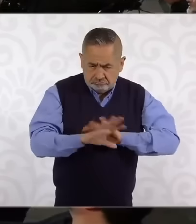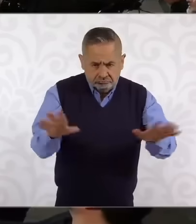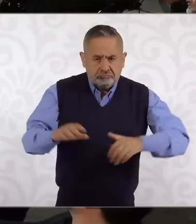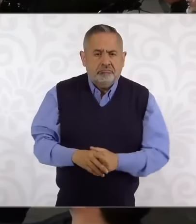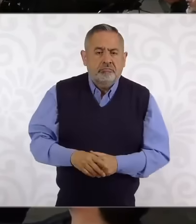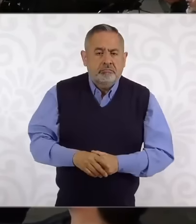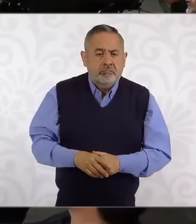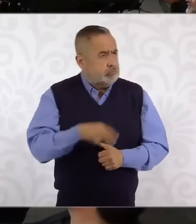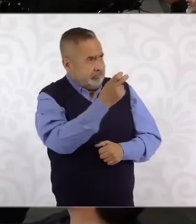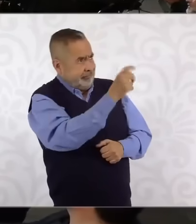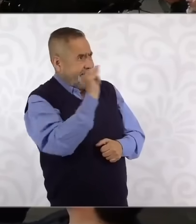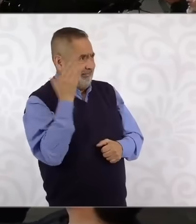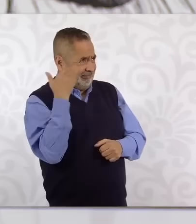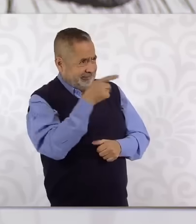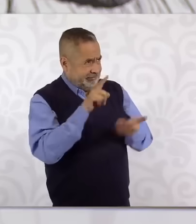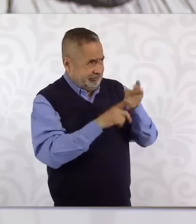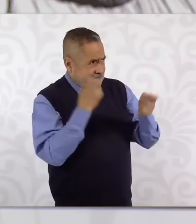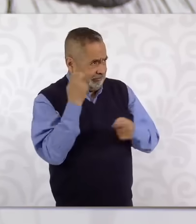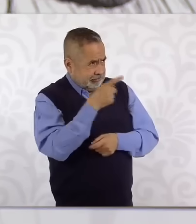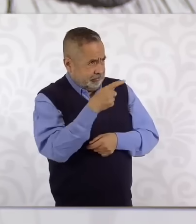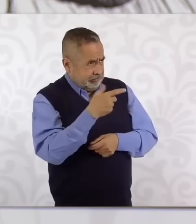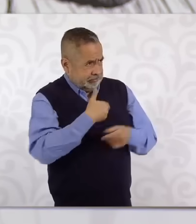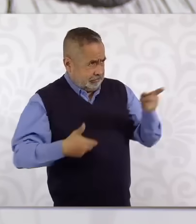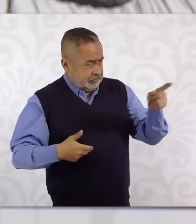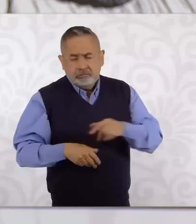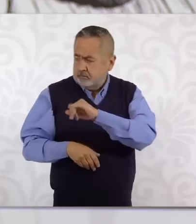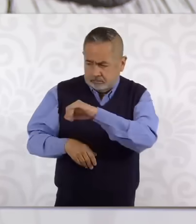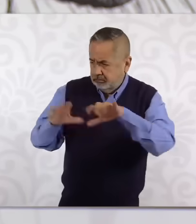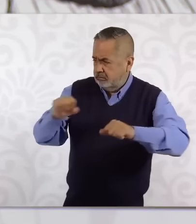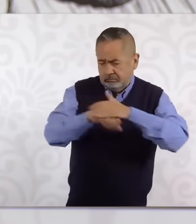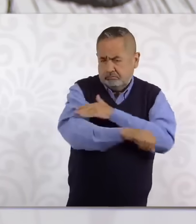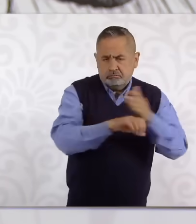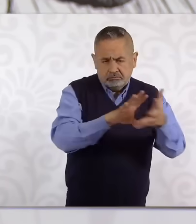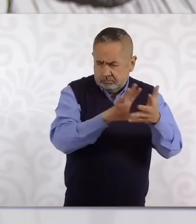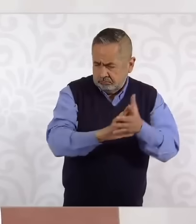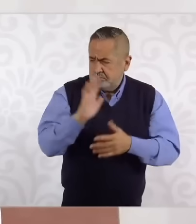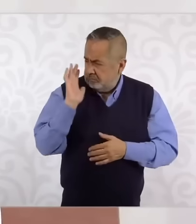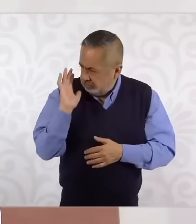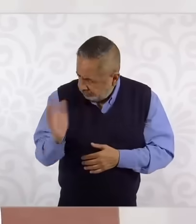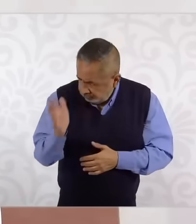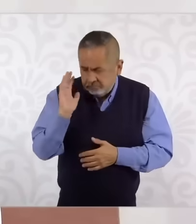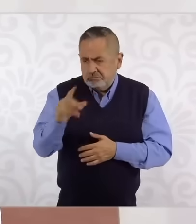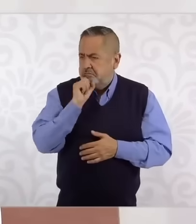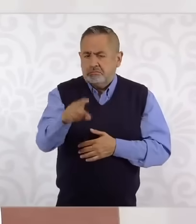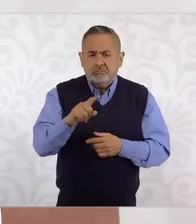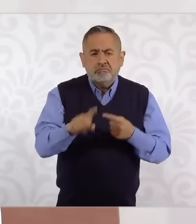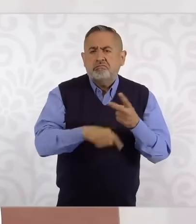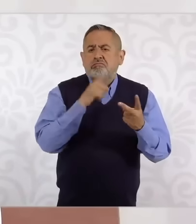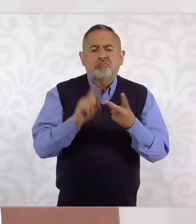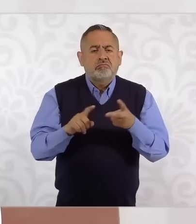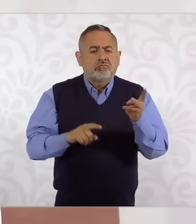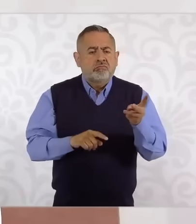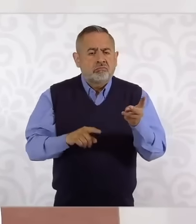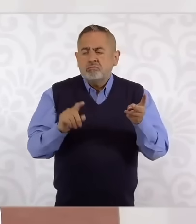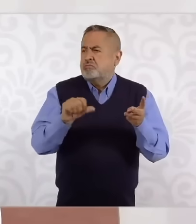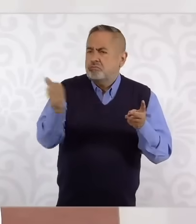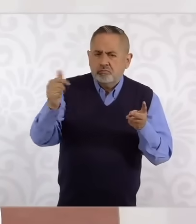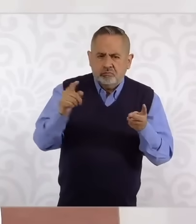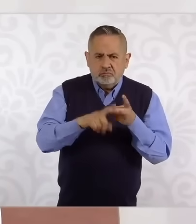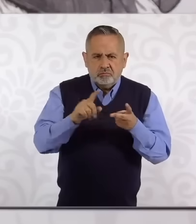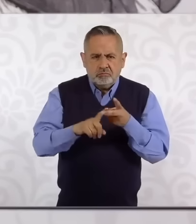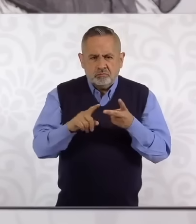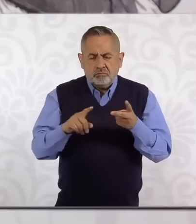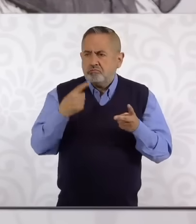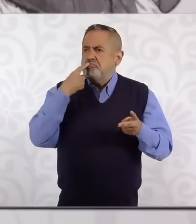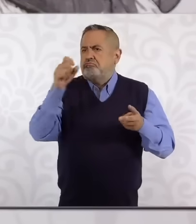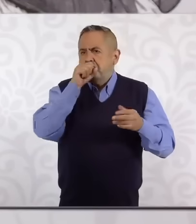su sexenio o sí, pero se detenido una hubo un caso eh eh otro caso de una denuncia que se hizo y que